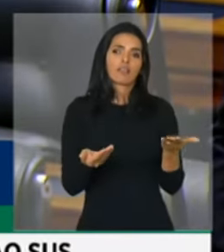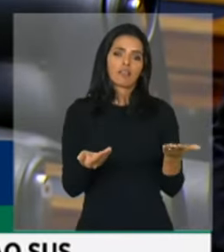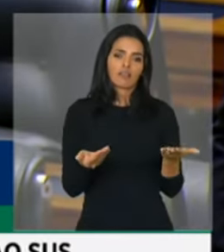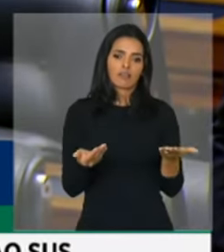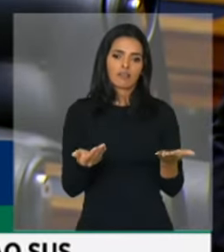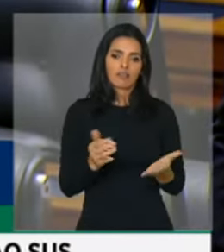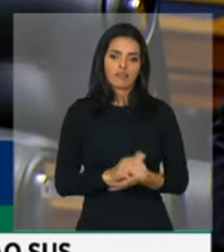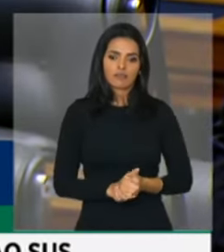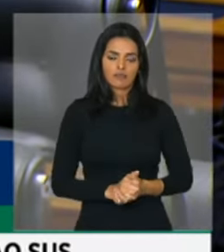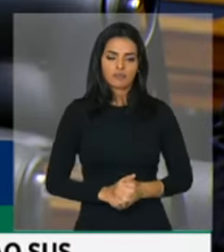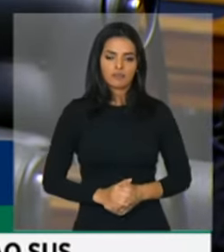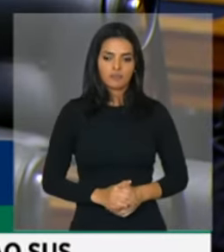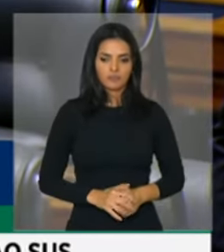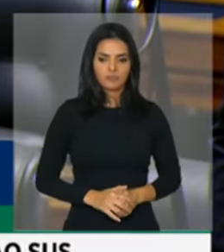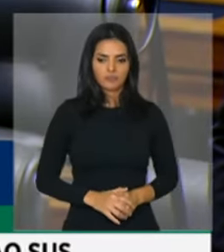GENTE EVITA DE PERDER AQUI... ALONGANDO ESSE DEBATE COM